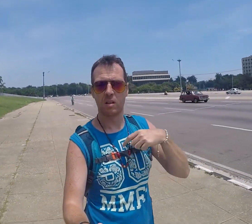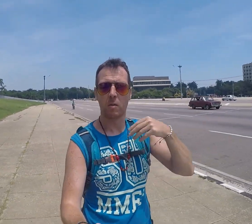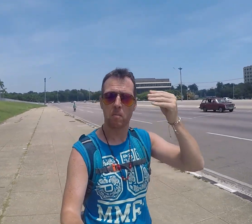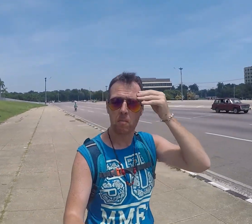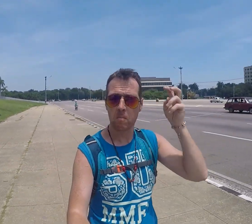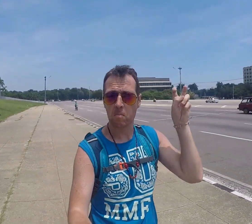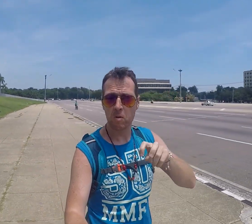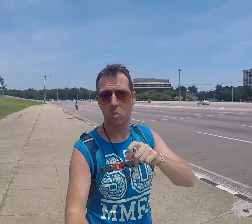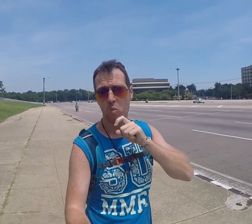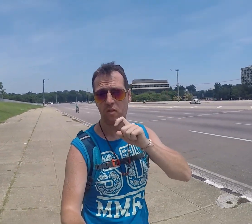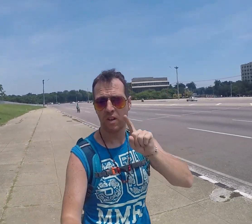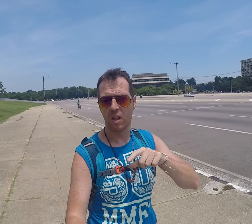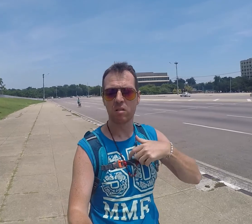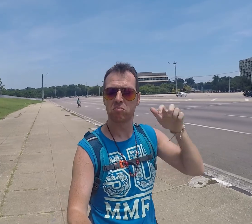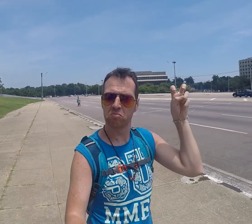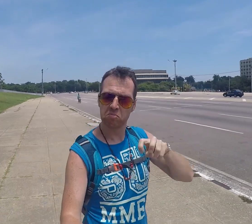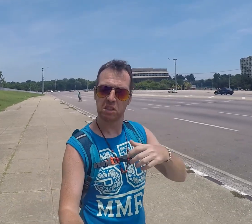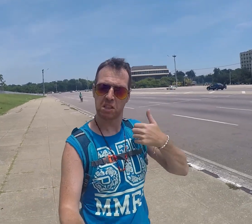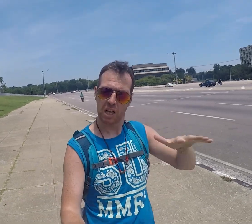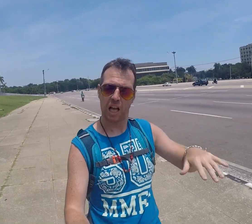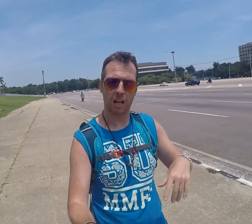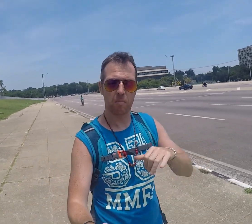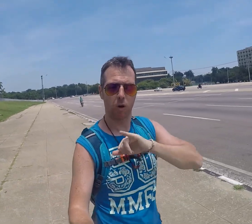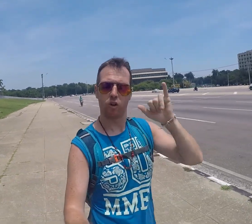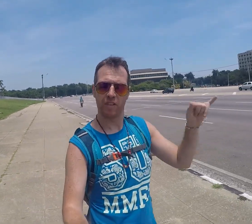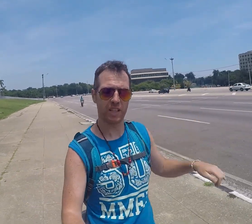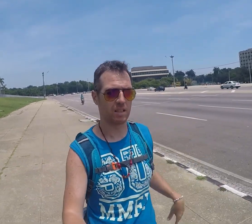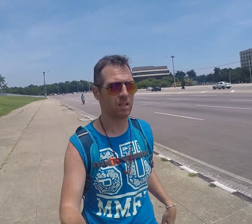Pensé que era difícil llegar, pero ya estoy aquí